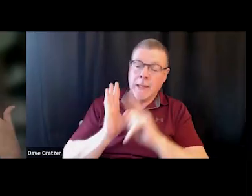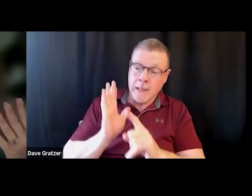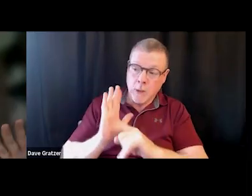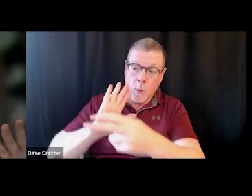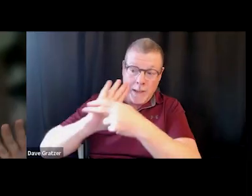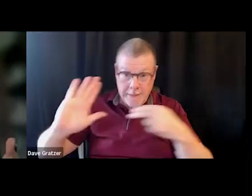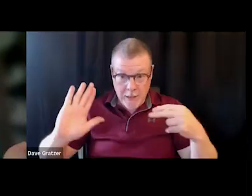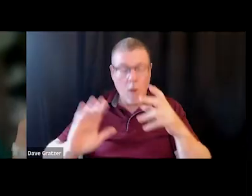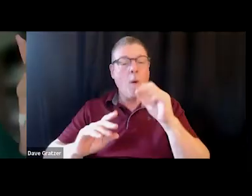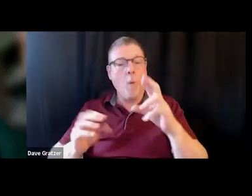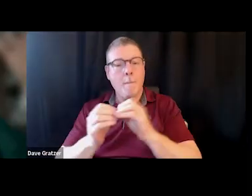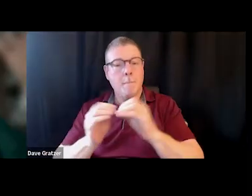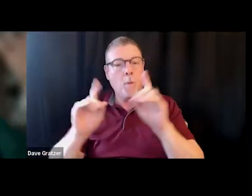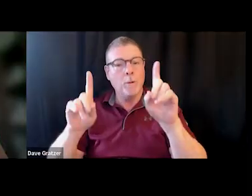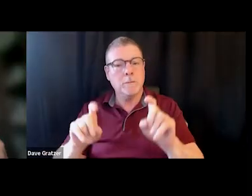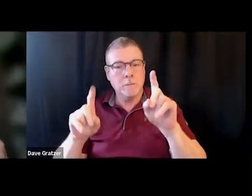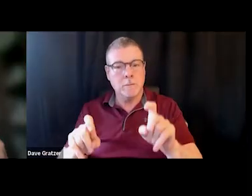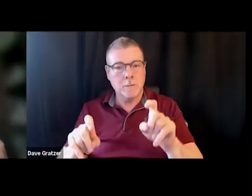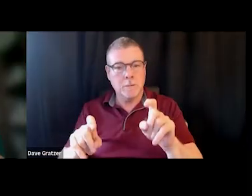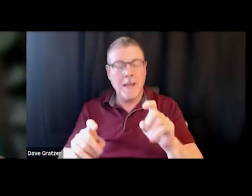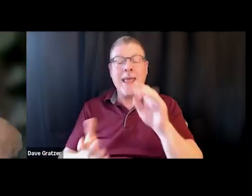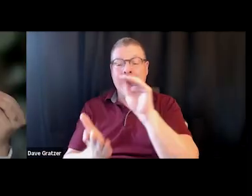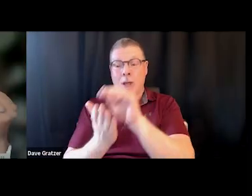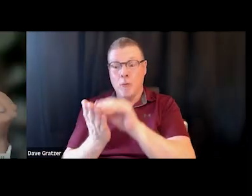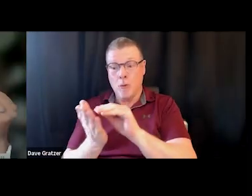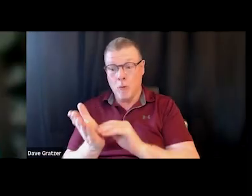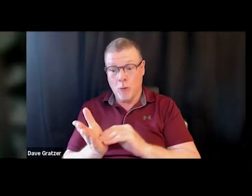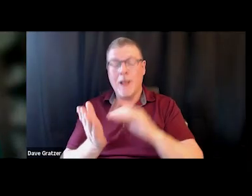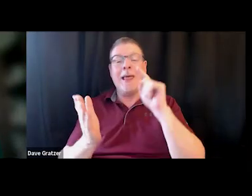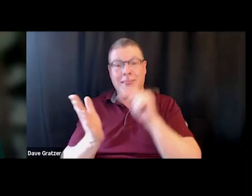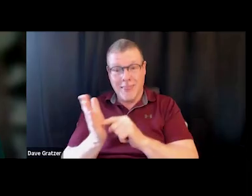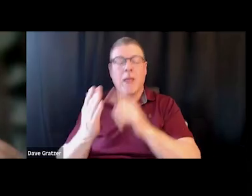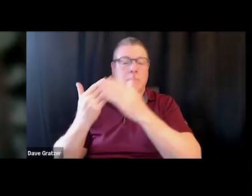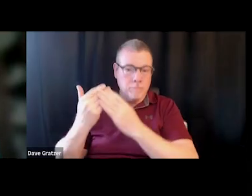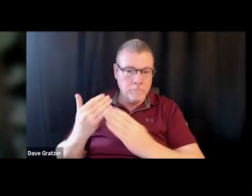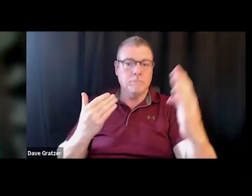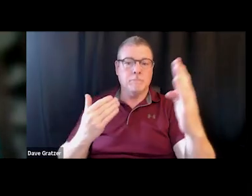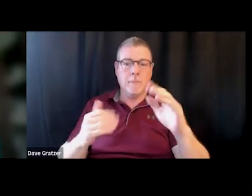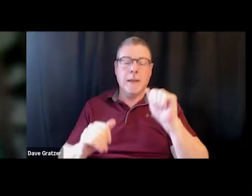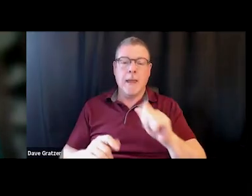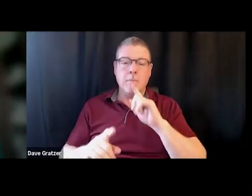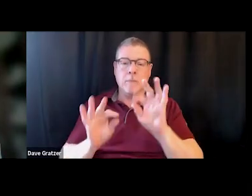o hacer una evaluación más detallada, para que eso quede registrado en su historial médico o en su expediente médico, lo cual puede ser crítico.